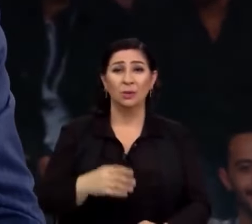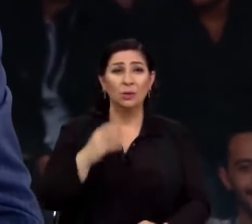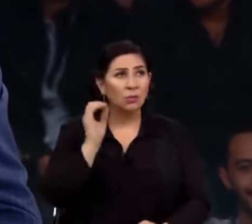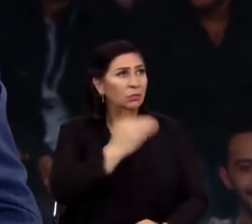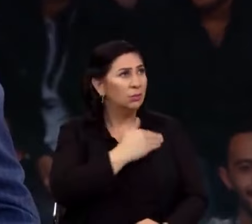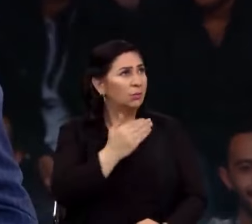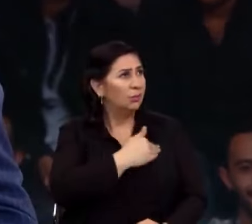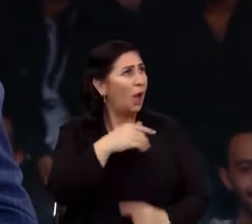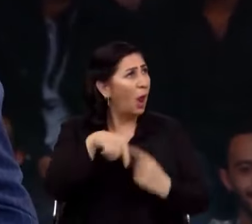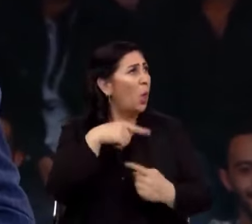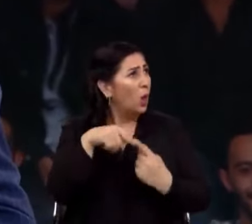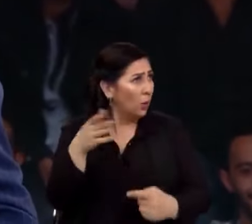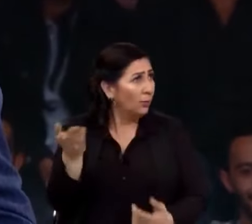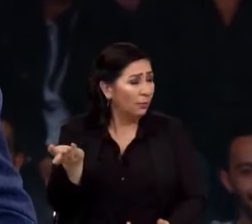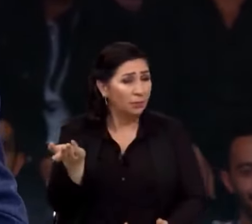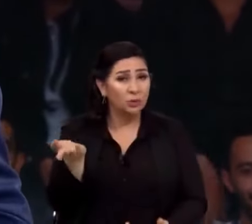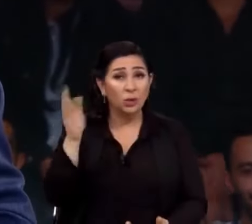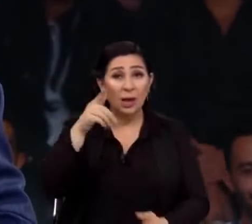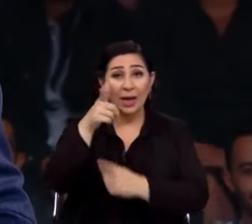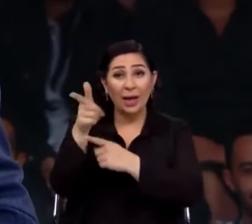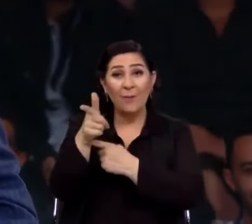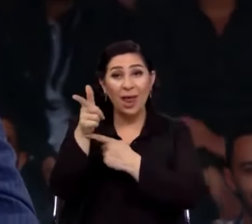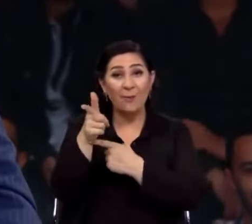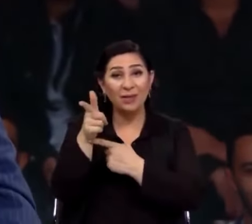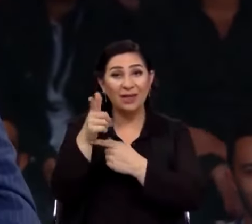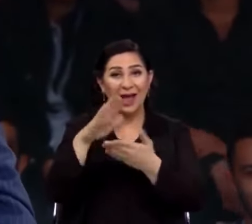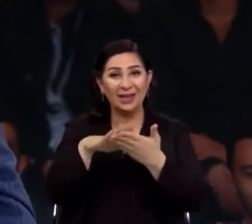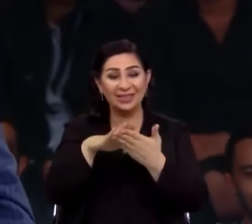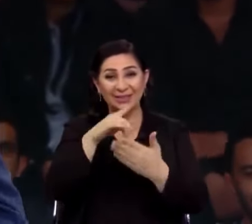aranıyor falan filan Sonra kameraman arkadaşlarım da e dediler ki ya